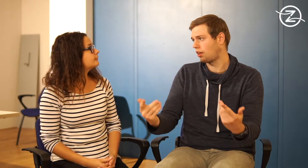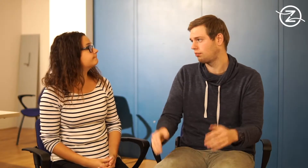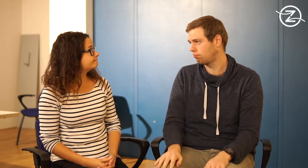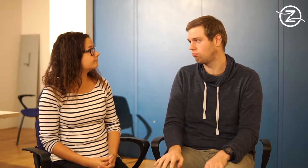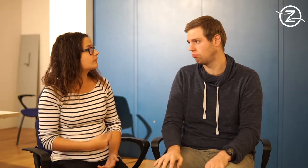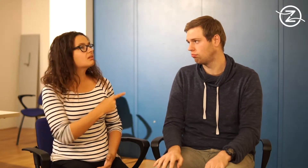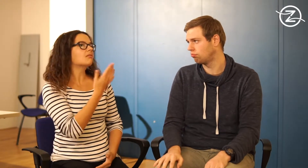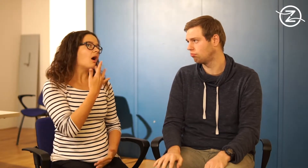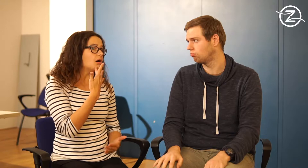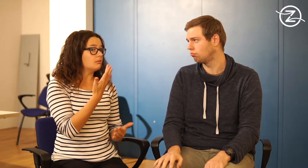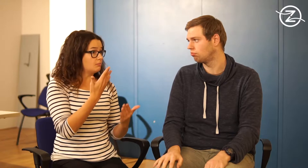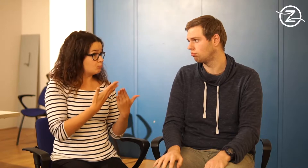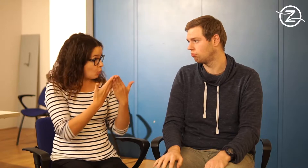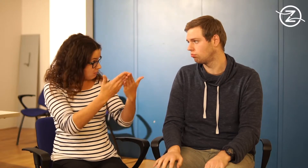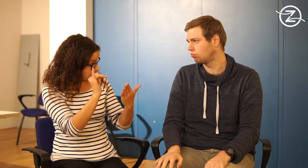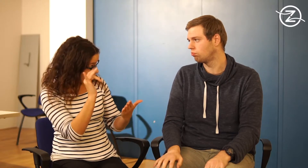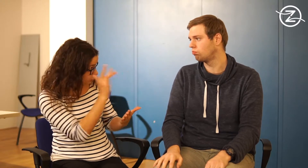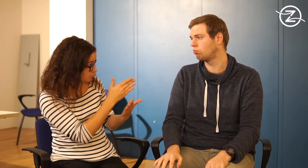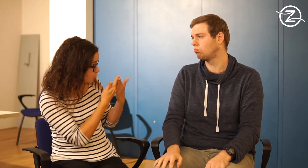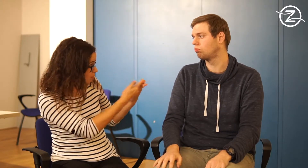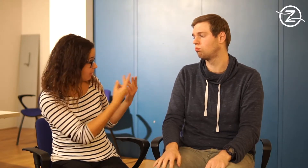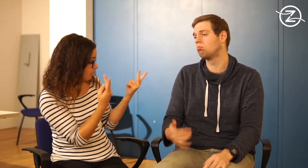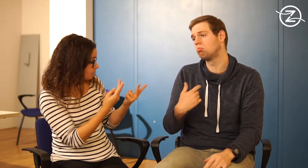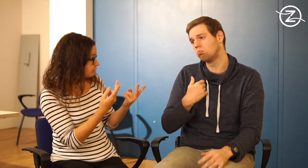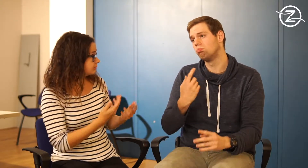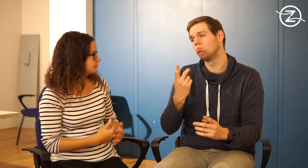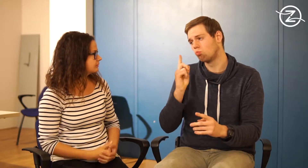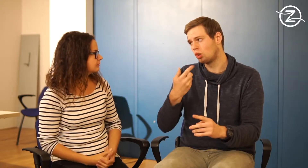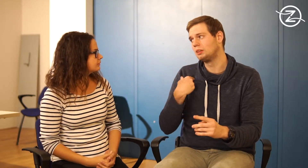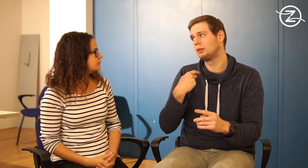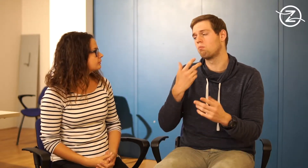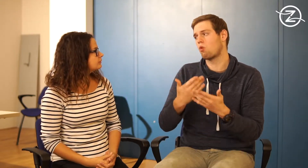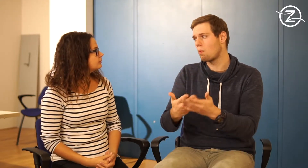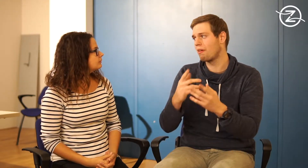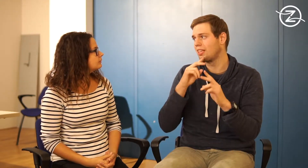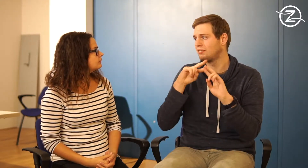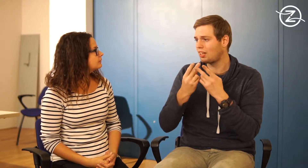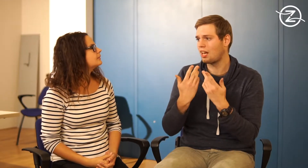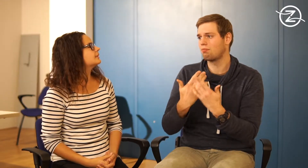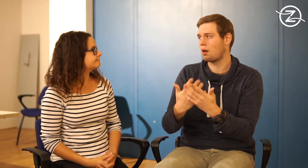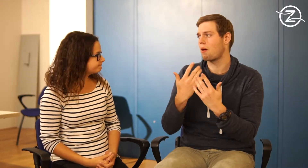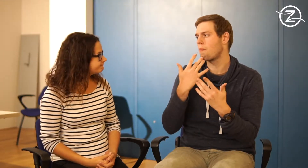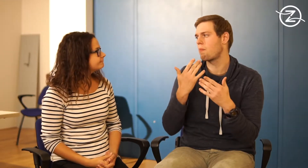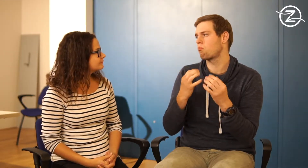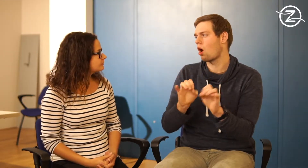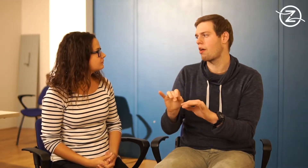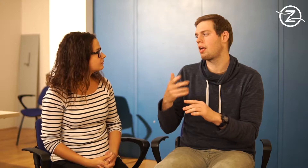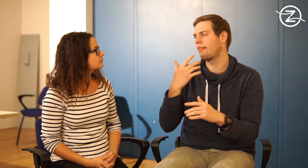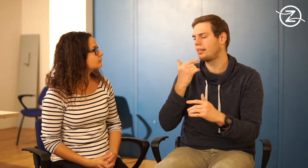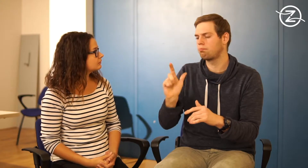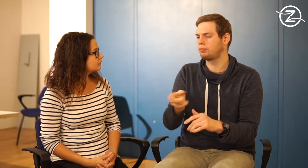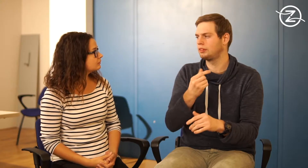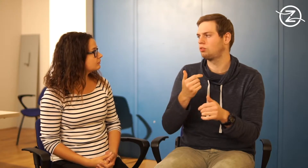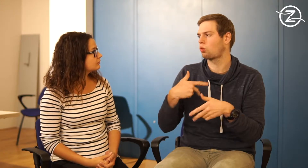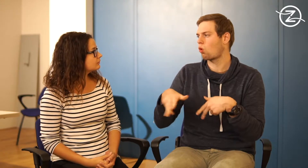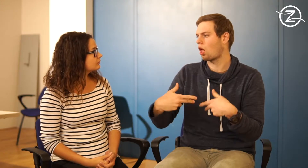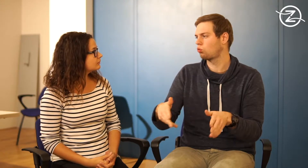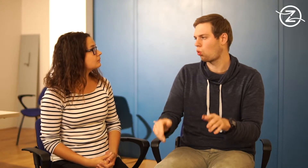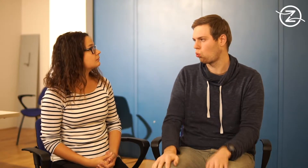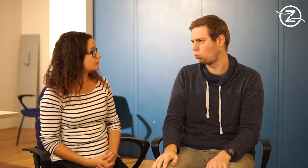A pomáhá ti s tím někdo? Ano, pomáhá mi pracovní poradce.